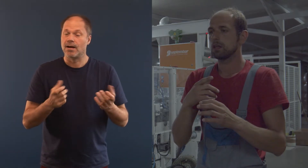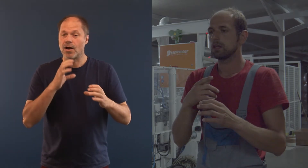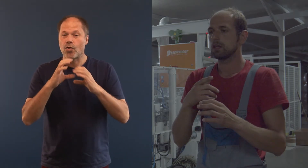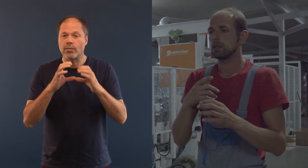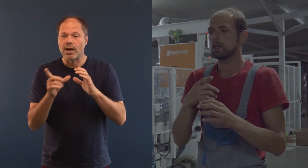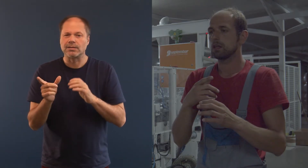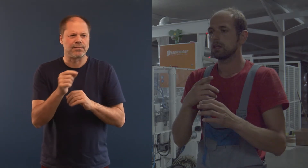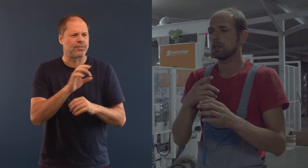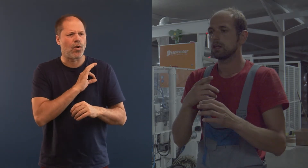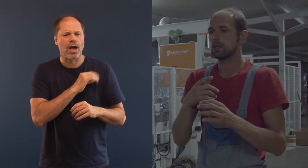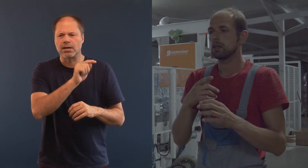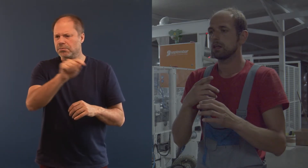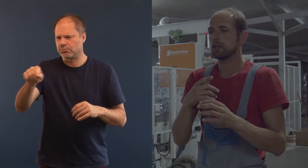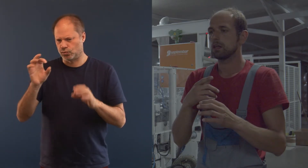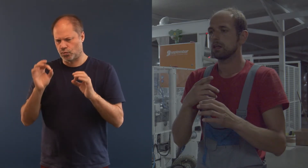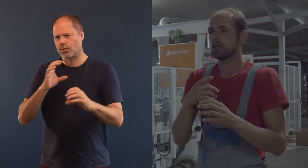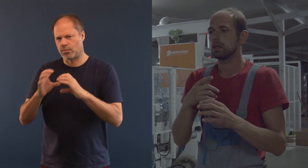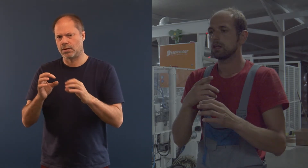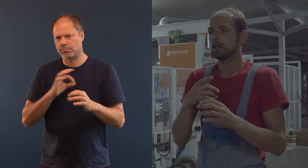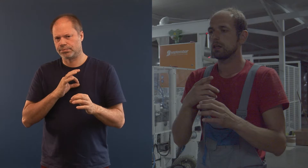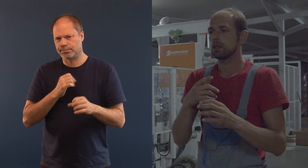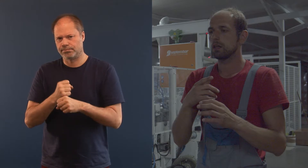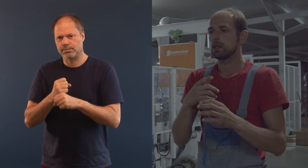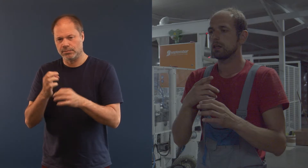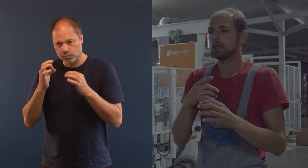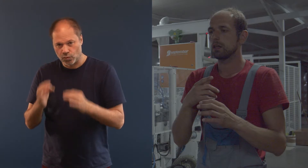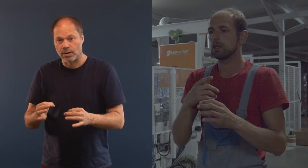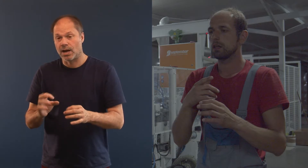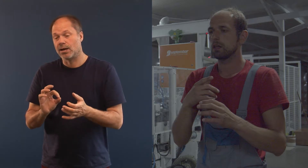Komunikace s kolegy na pracovišti je dobrá.